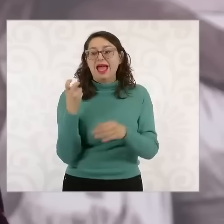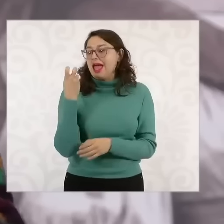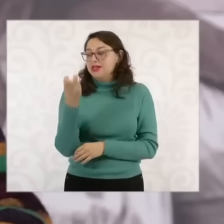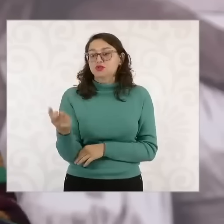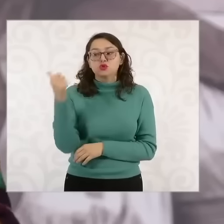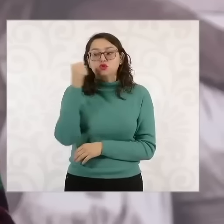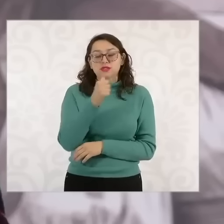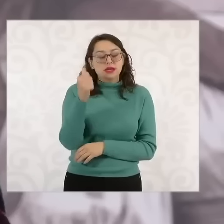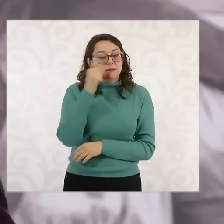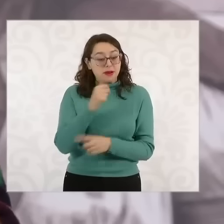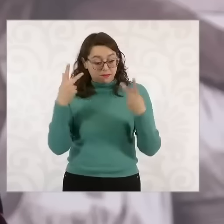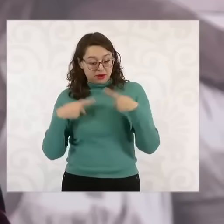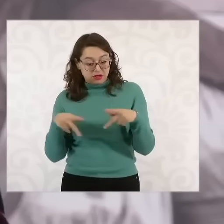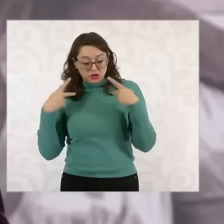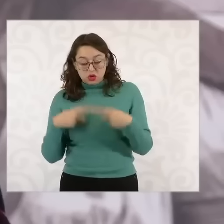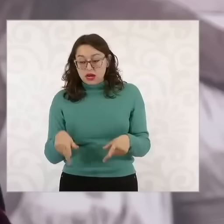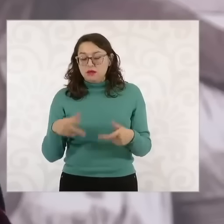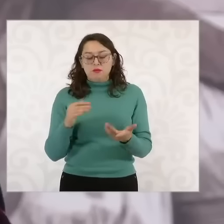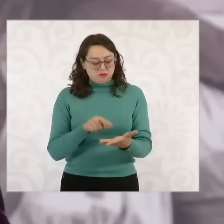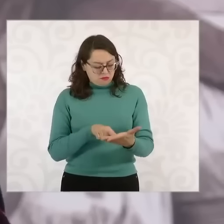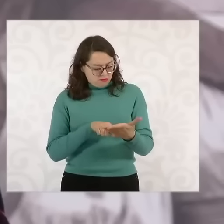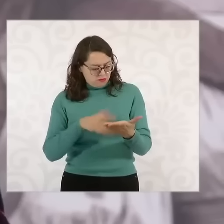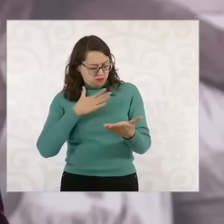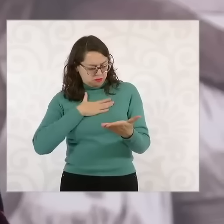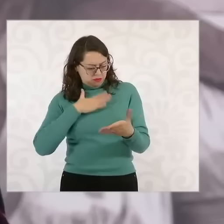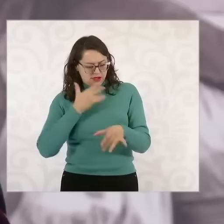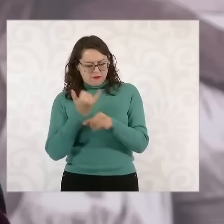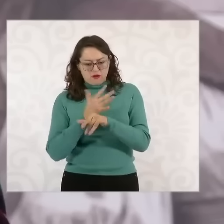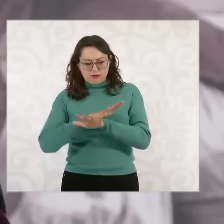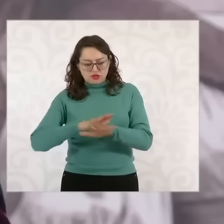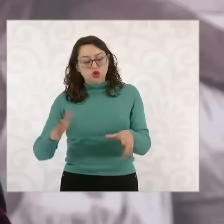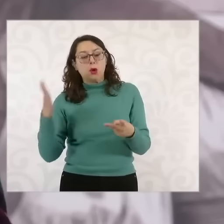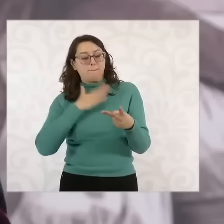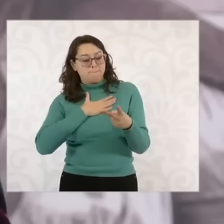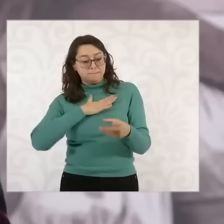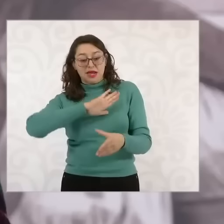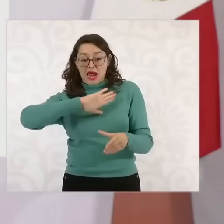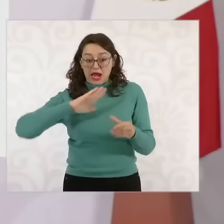independientemente dónde se atiendan, acceso a su historial clínico para que cuando cambien de